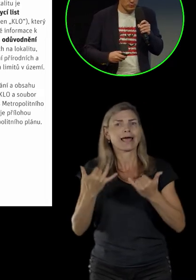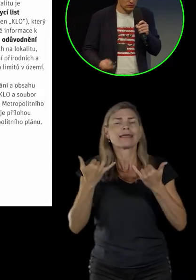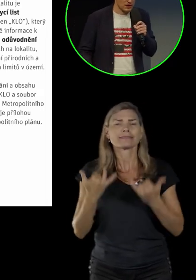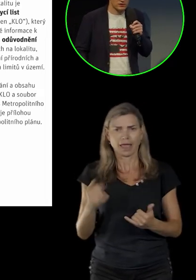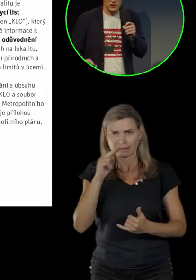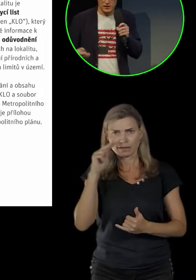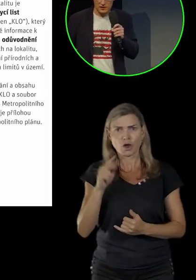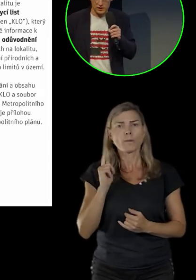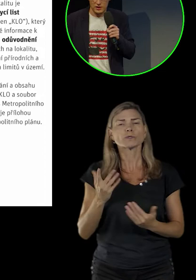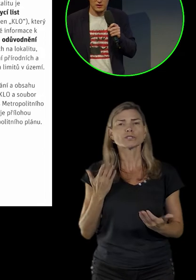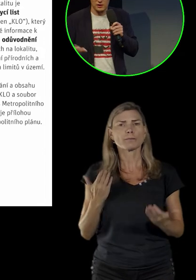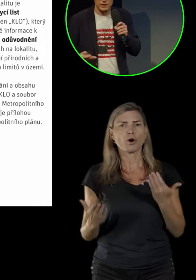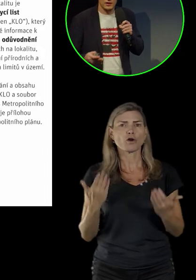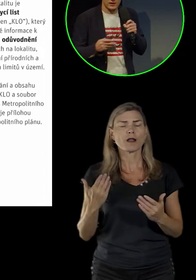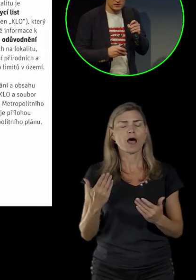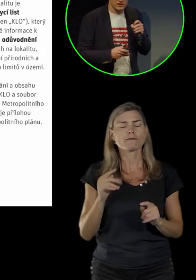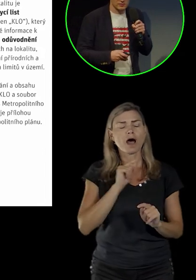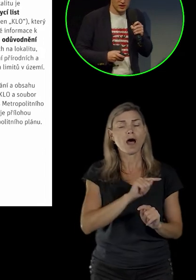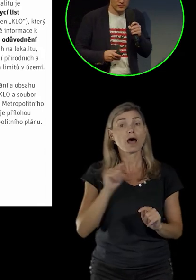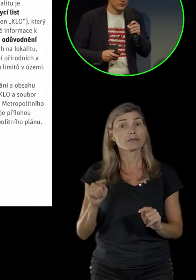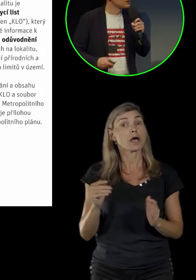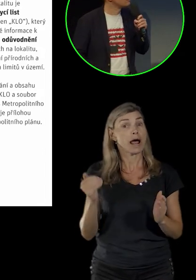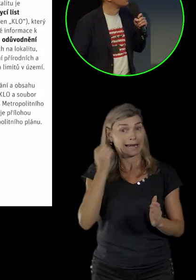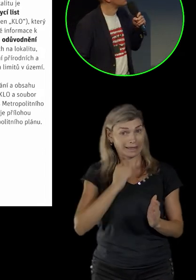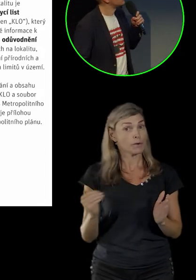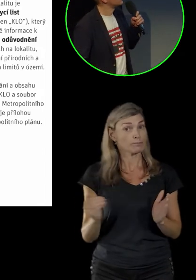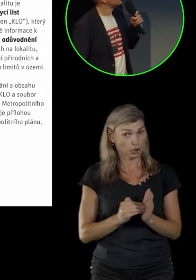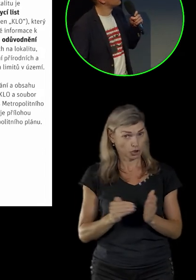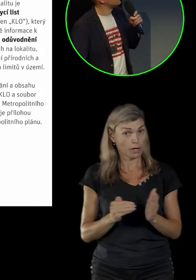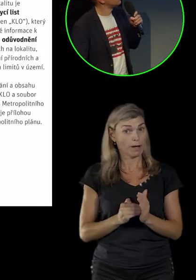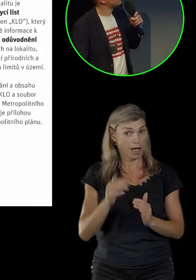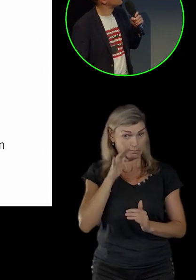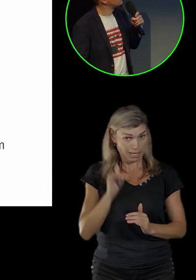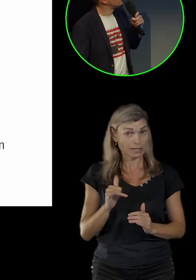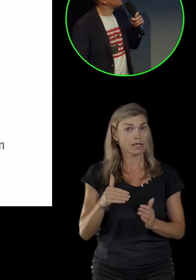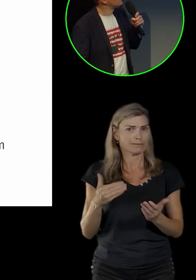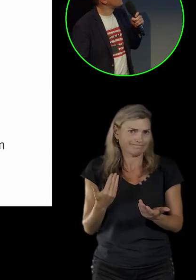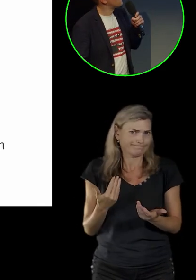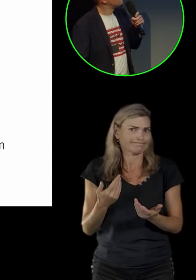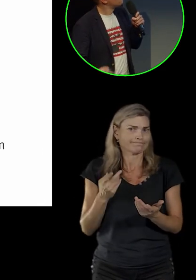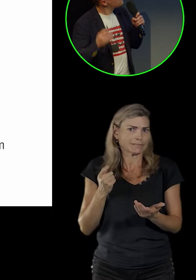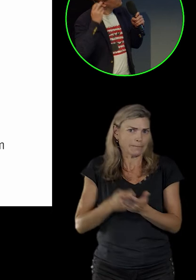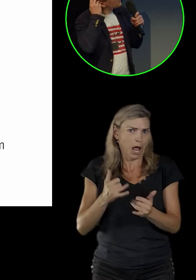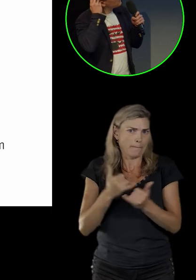a porovnávat veřejné zájmy na bydlení s veřejným zájmem záboru zemědělského půdního fondu.